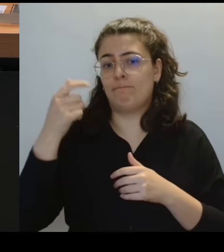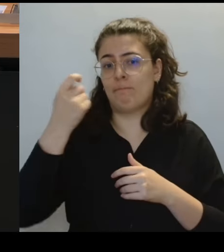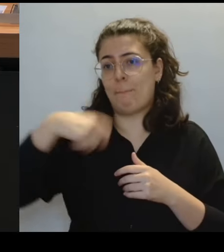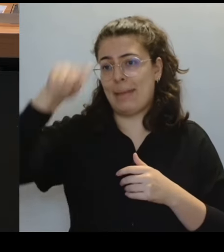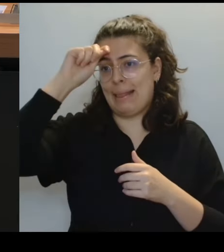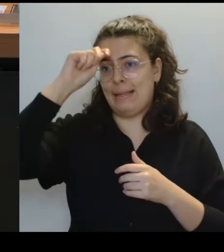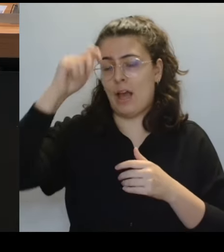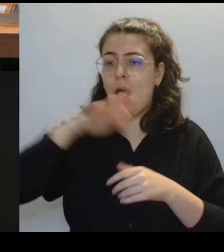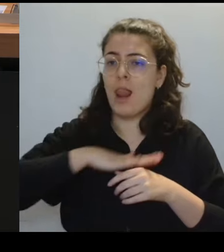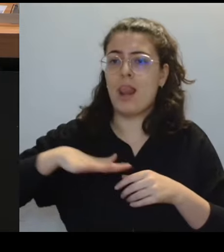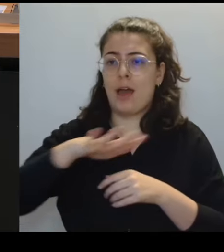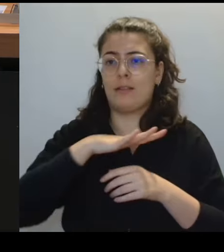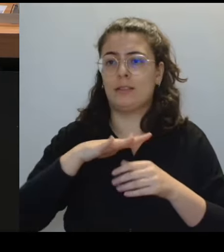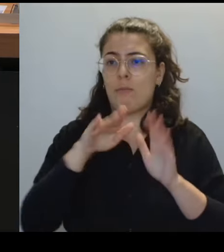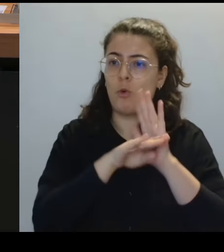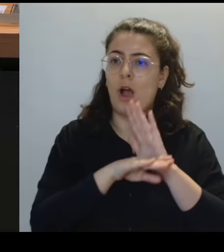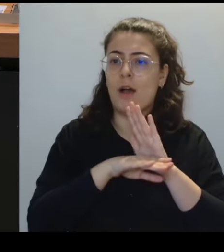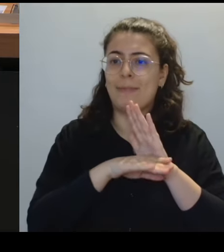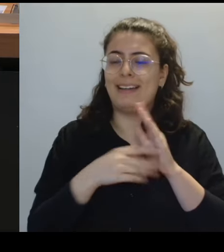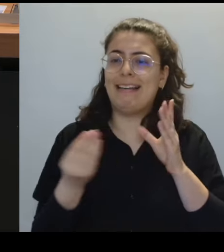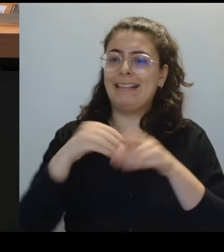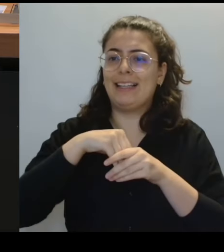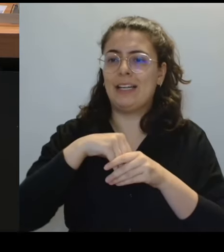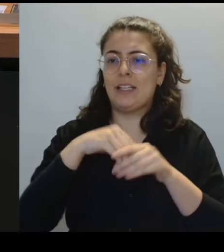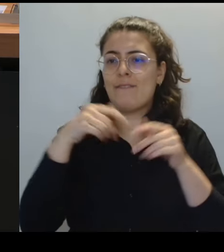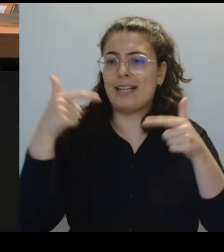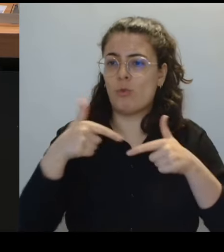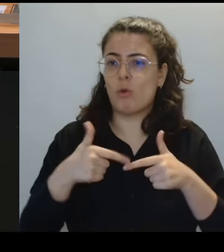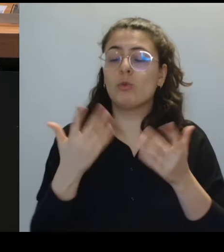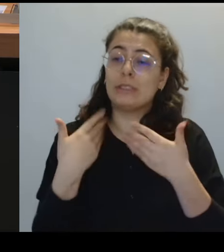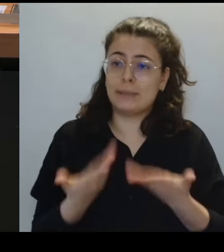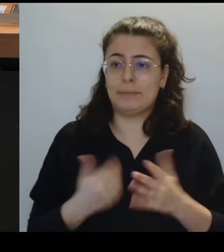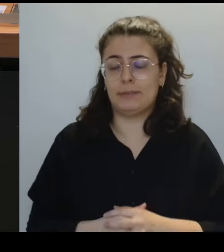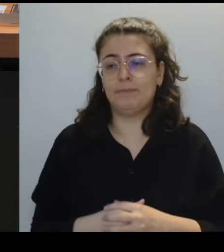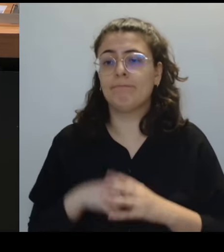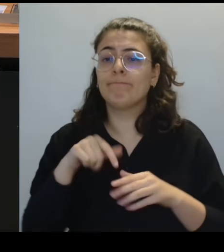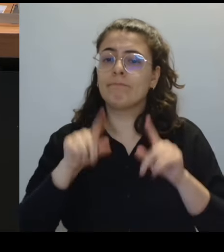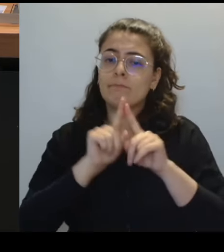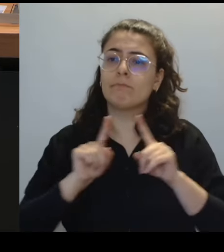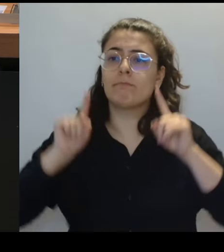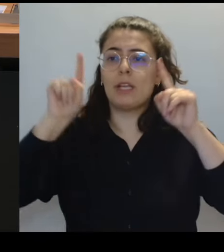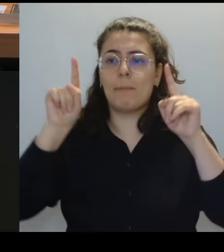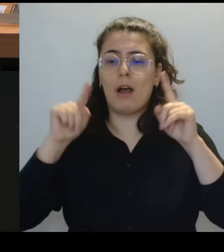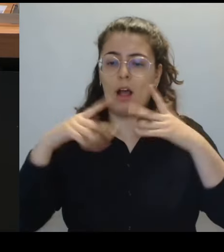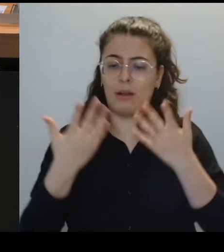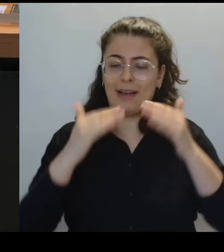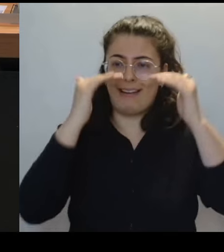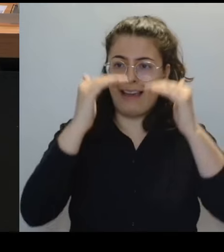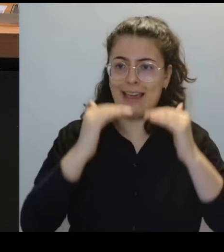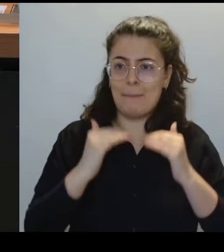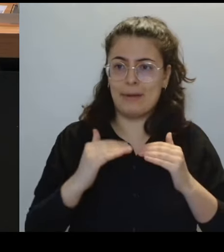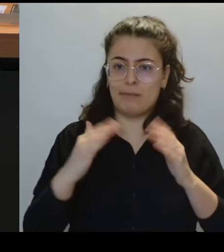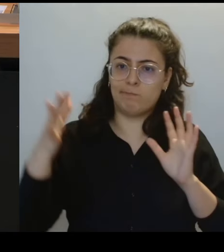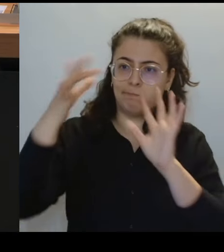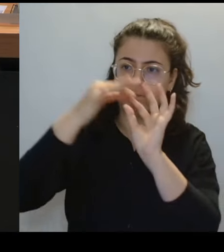Hier geht es genau darum, verschiedene Ebenen zusammenzubringen niedrigschwellig, bedarfsorientiert und wohnortnah, um in